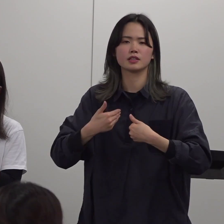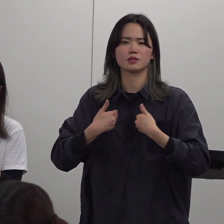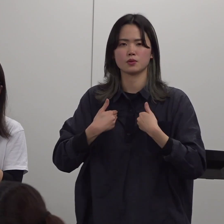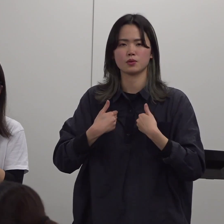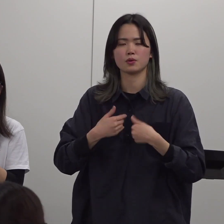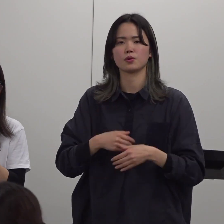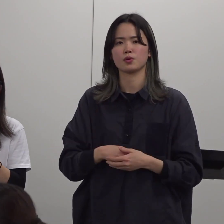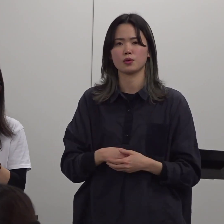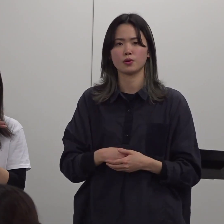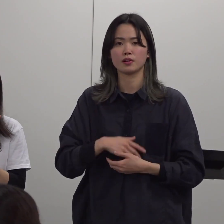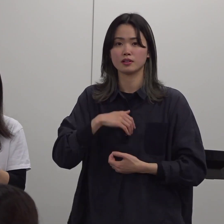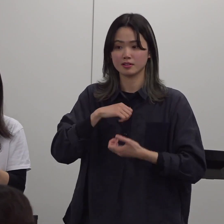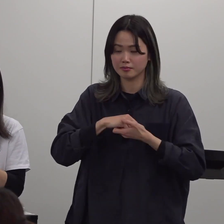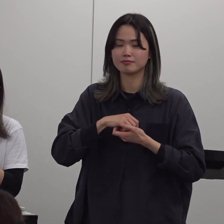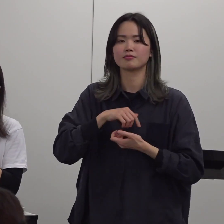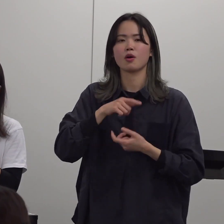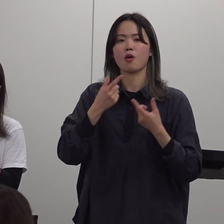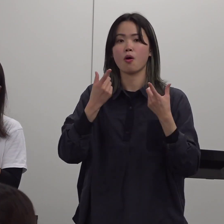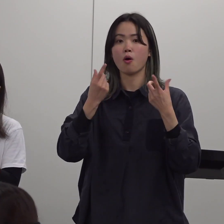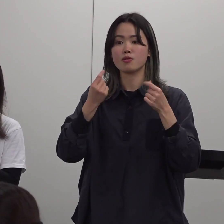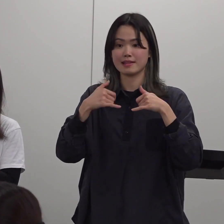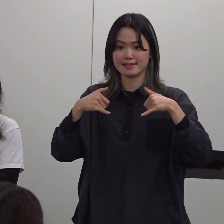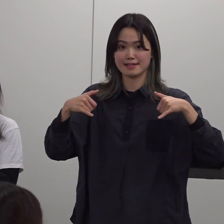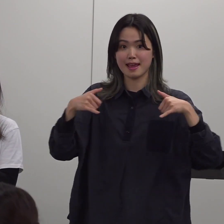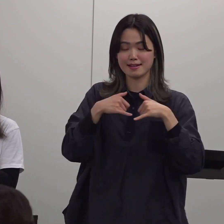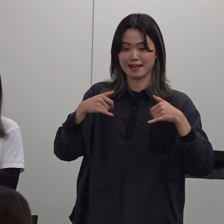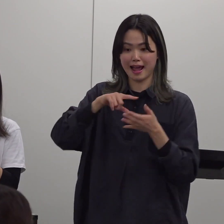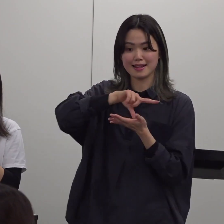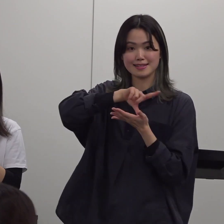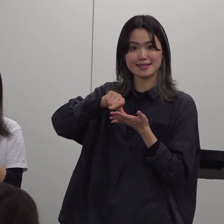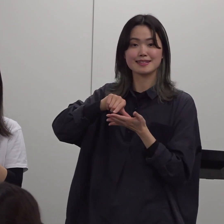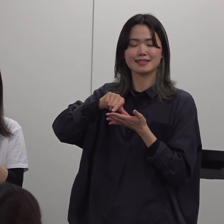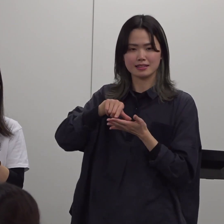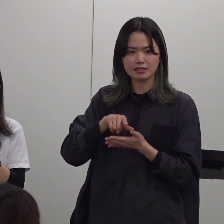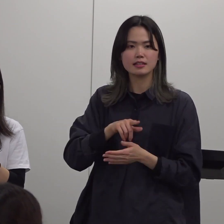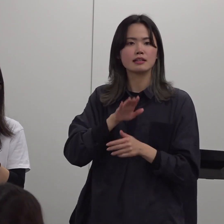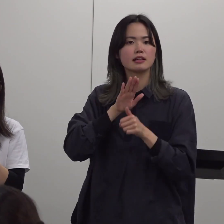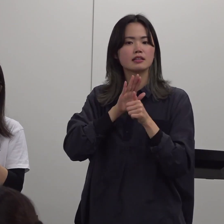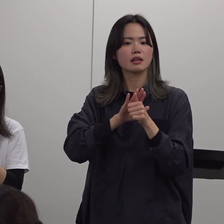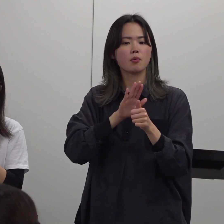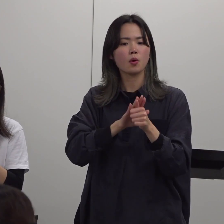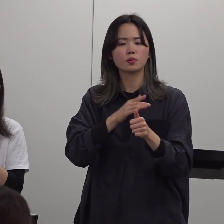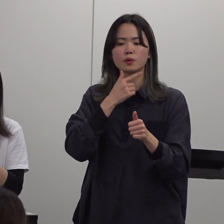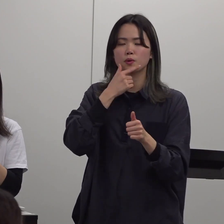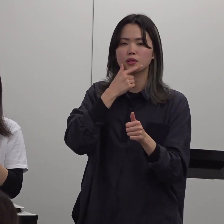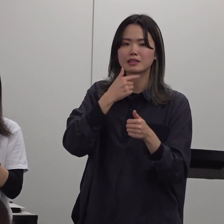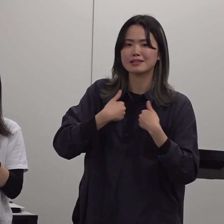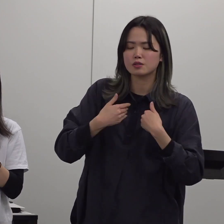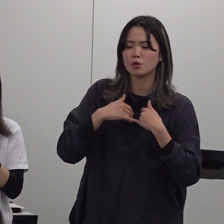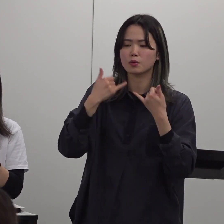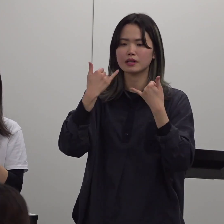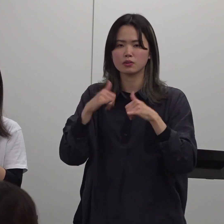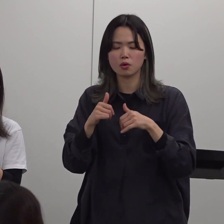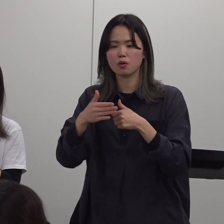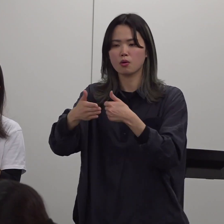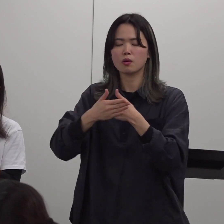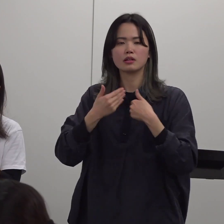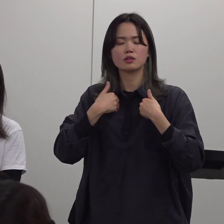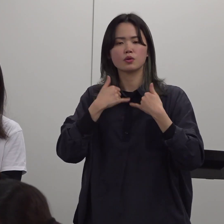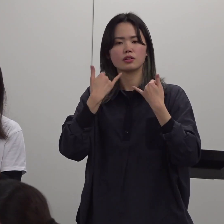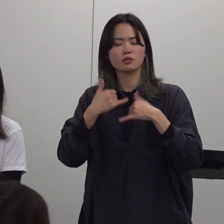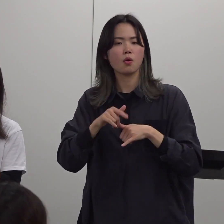ぜひ同じエリアにどんなサポート が必要な人がいるのかっていうのを知っておいていただけたら いいなと思います